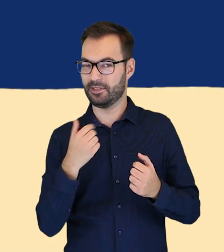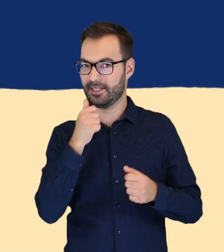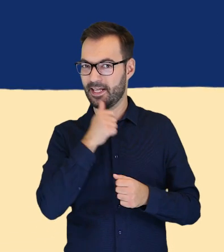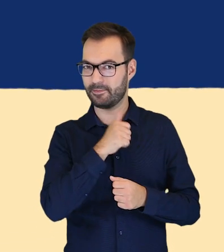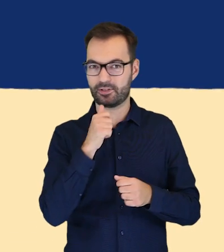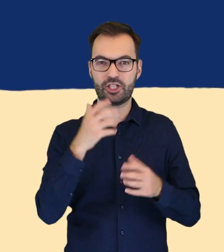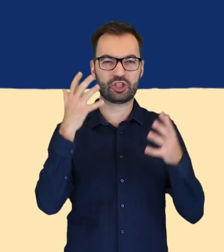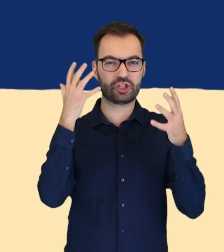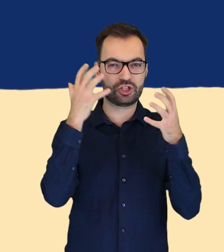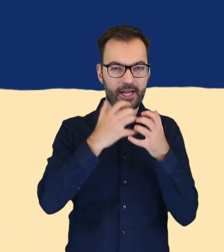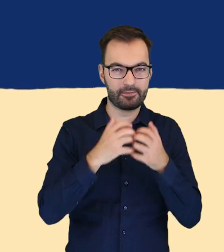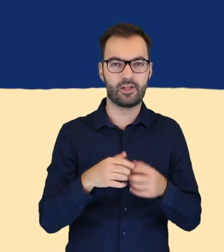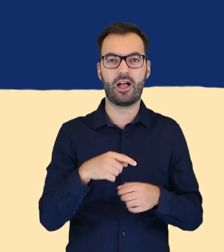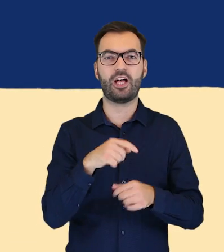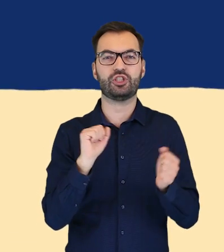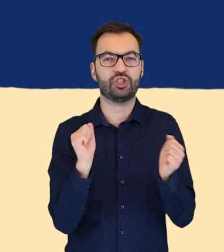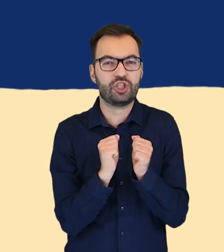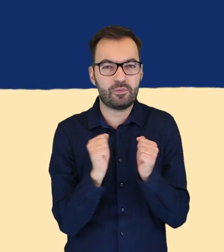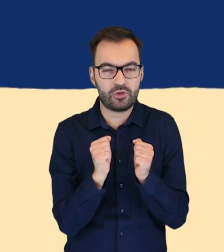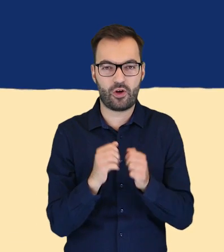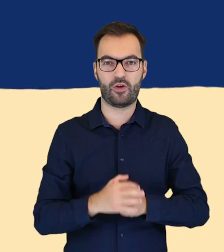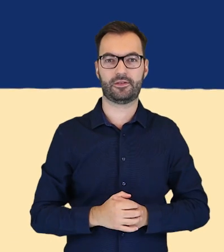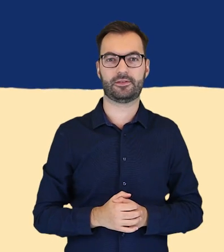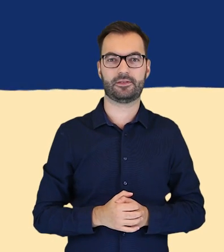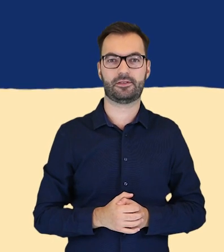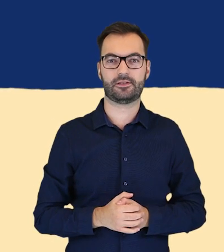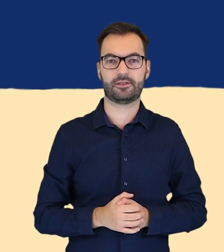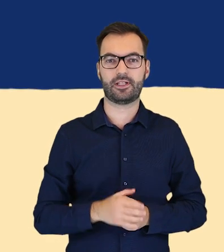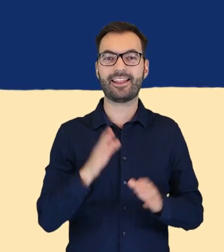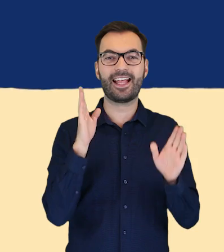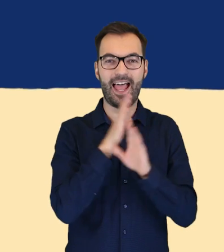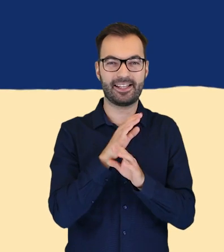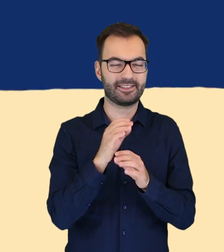Jest tam ciemno, niska temperatura, mała zawartość tlenu.